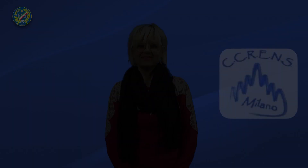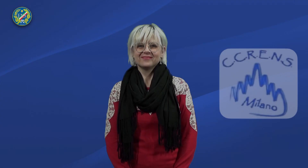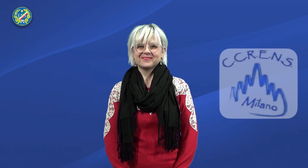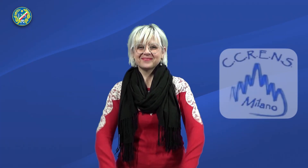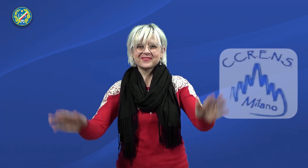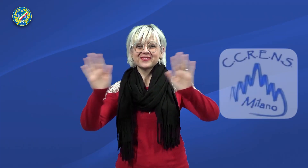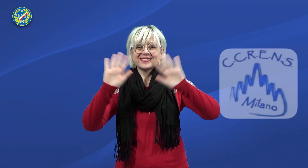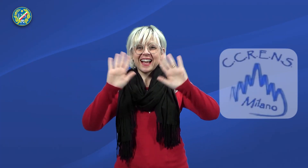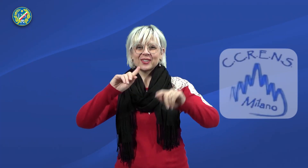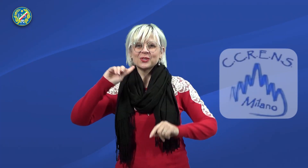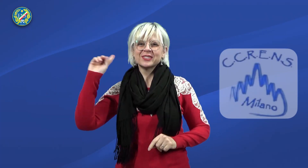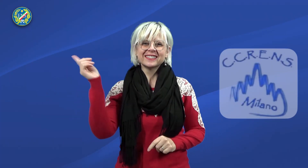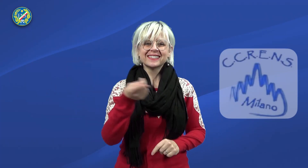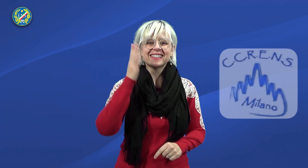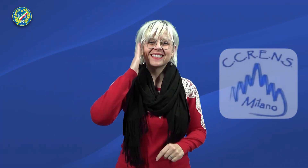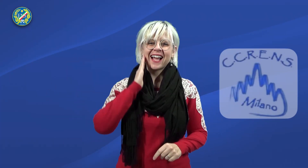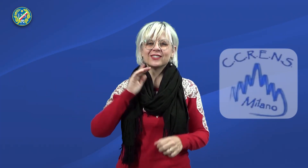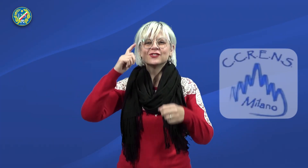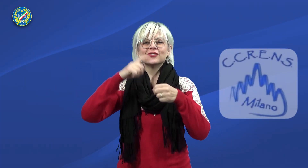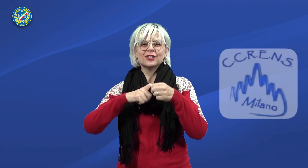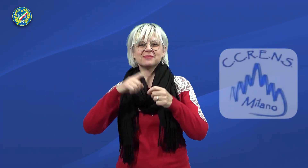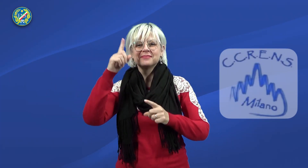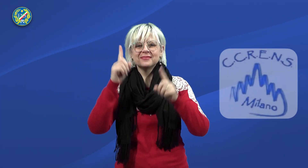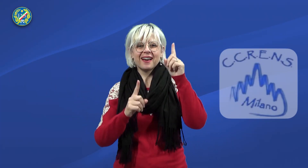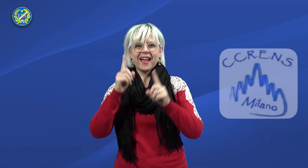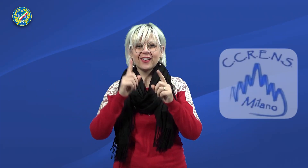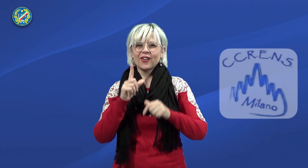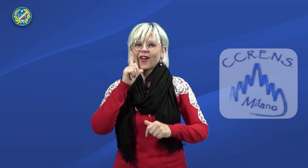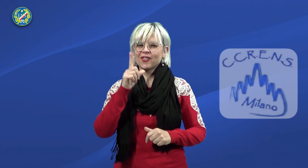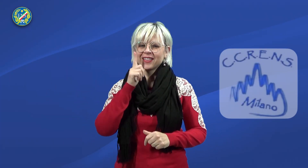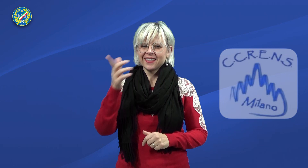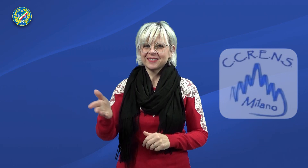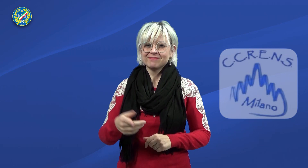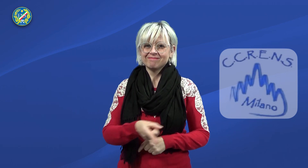Ciao a tutti i cari soci di ENS Milano e Lodi,